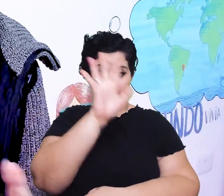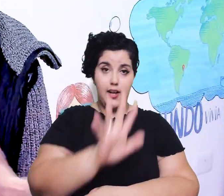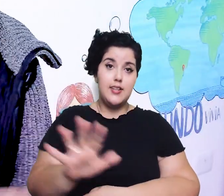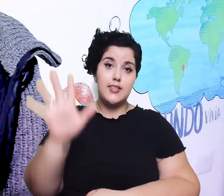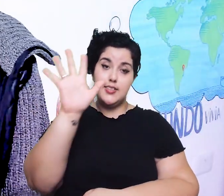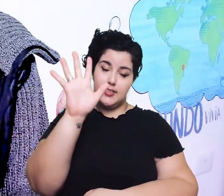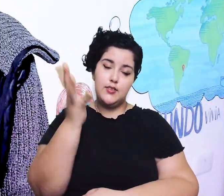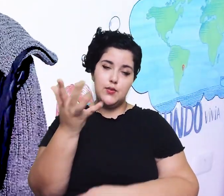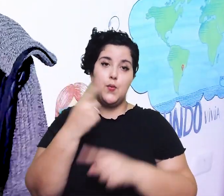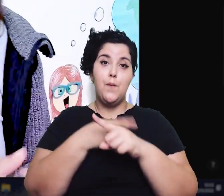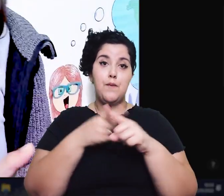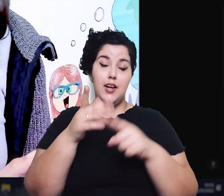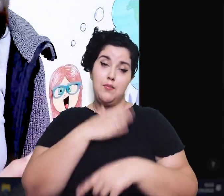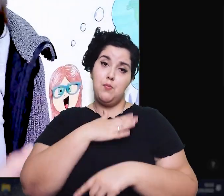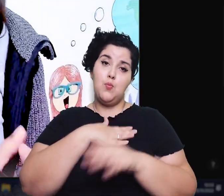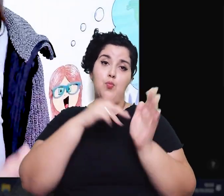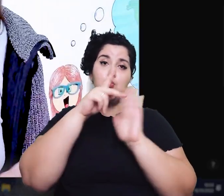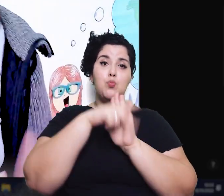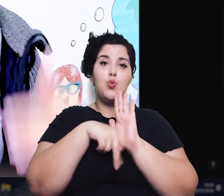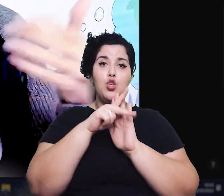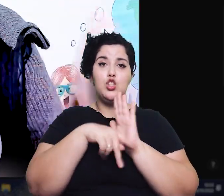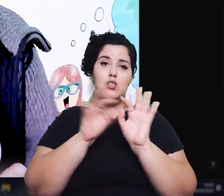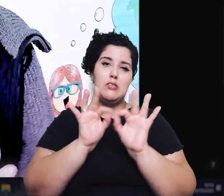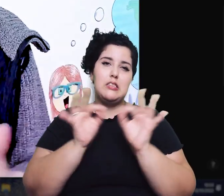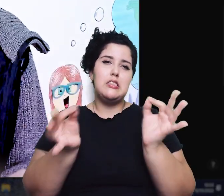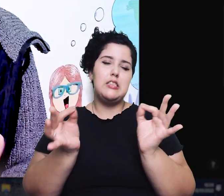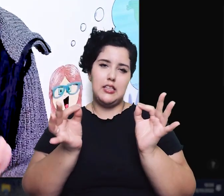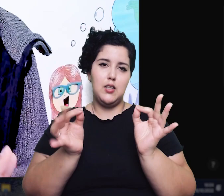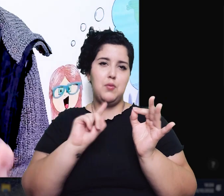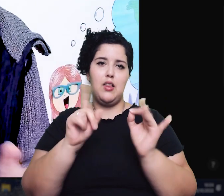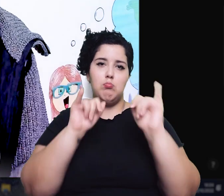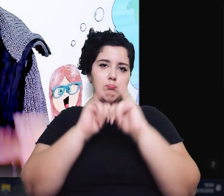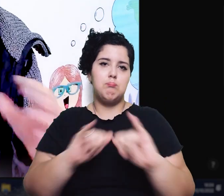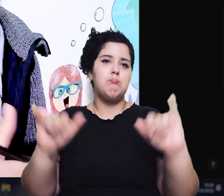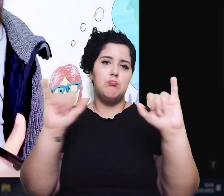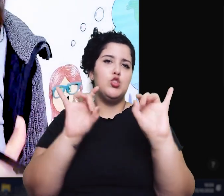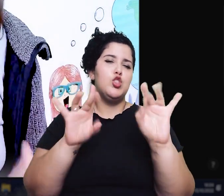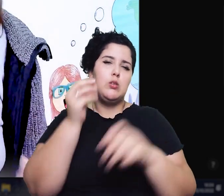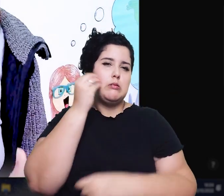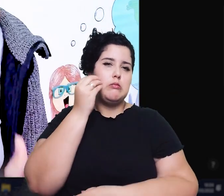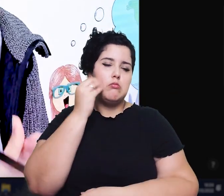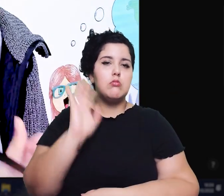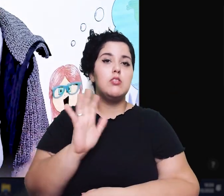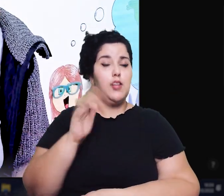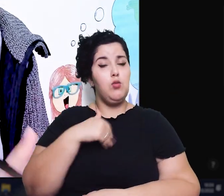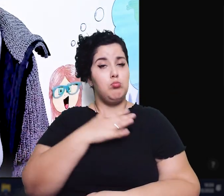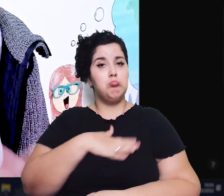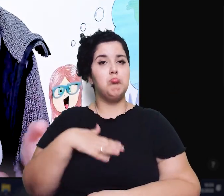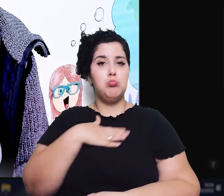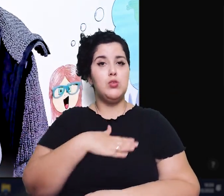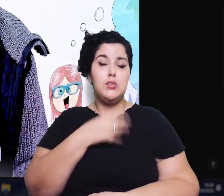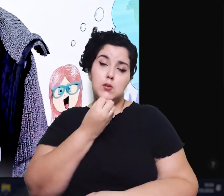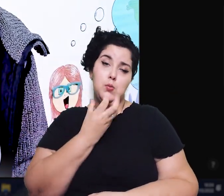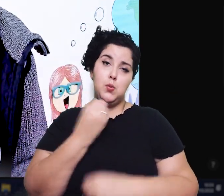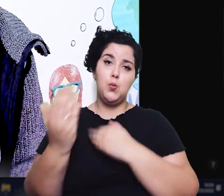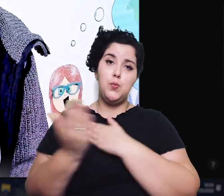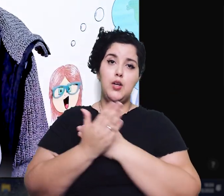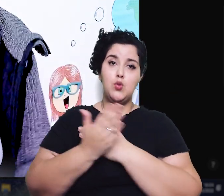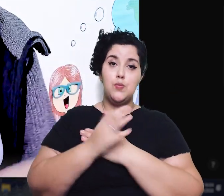ainda é super pouco, mas aqui pro meu projeto, como também não era um projeto que seria lançado, enfim, serviu super super bem e conseguiu me dar essa base que eu precisava. Mas